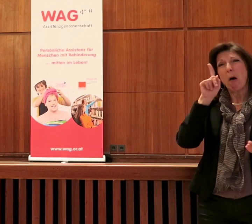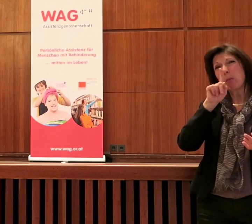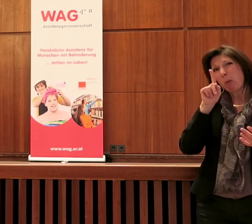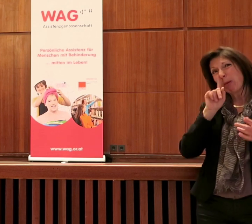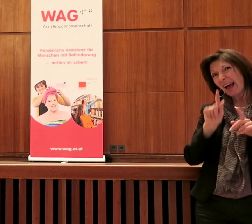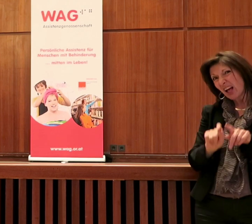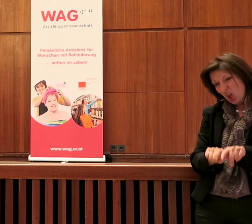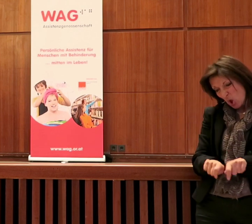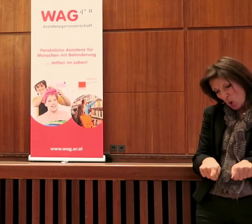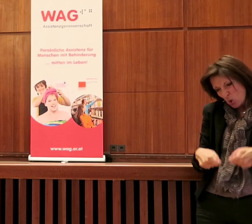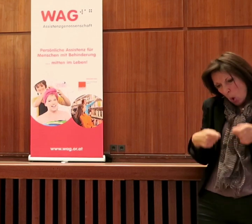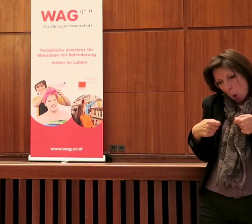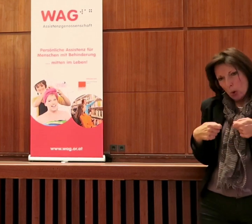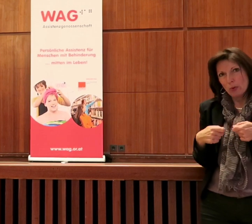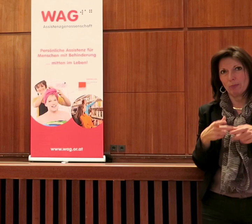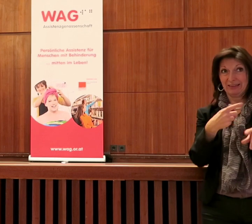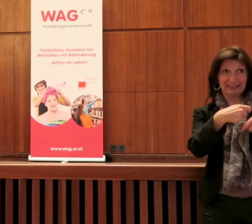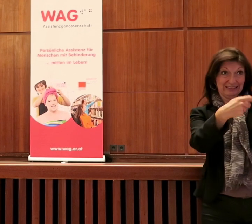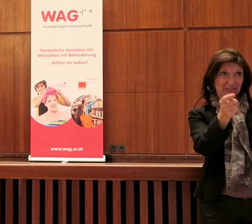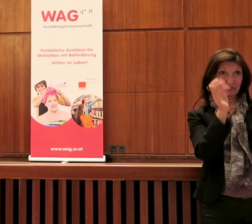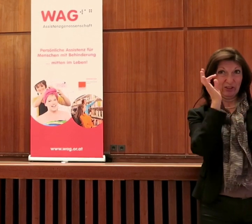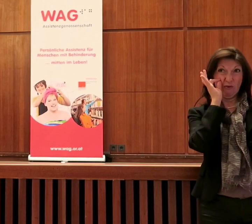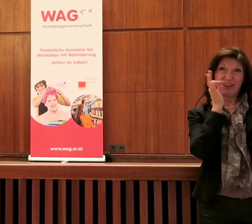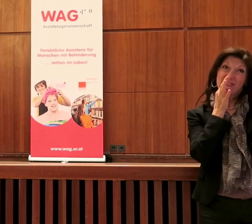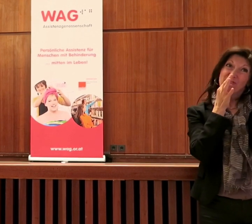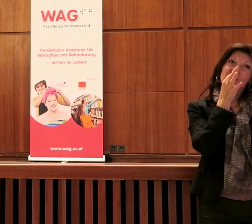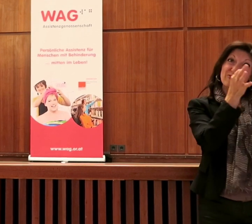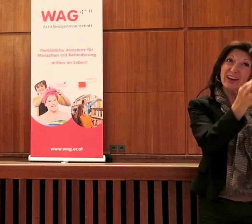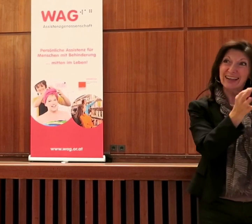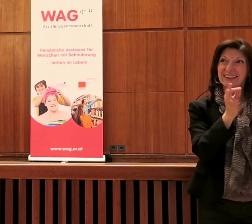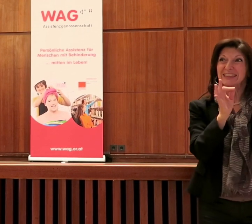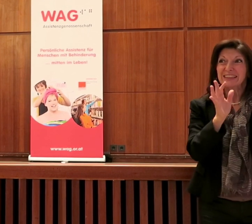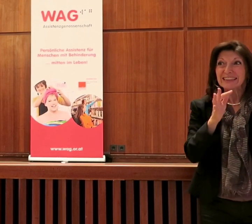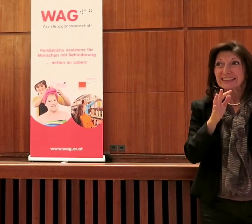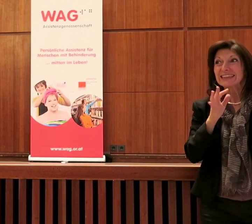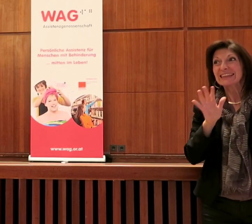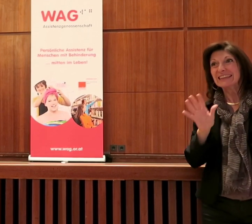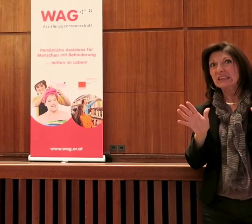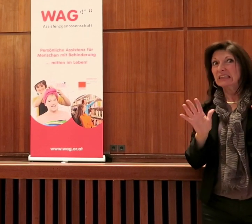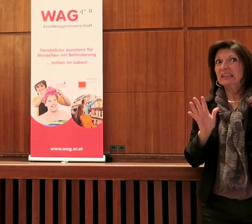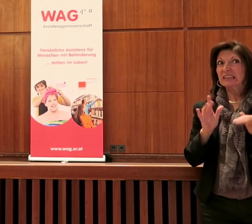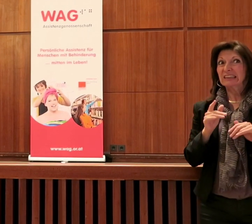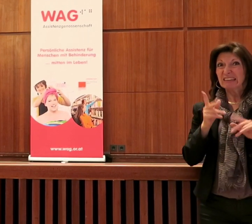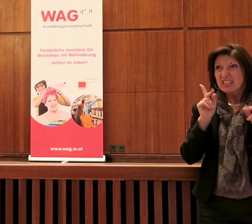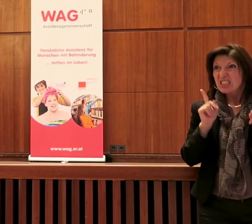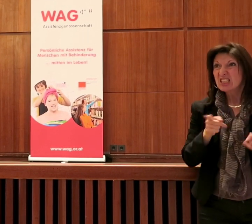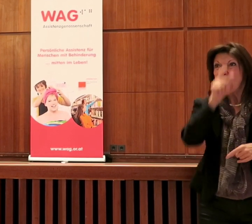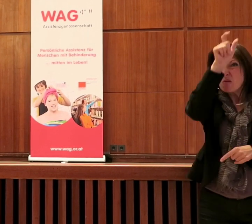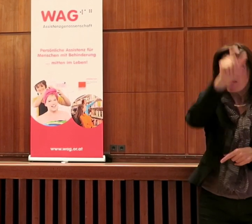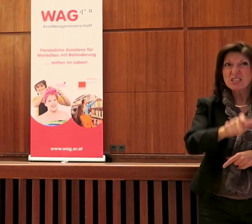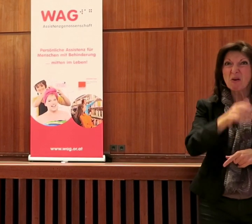erscheint einem das mit Verkäuferin-Fragen nicht als die Idealvariante.